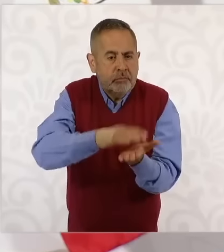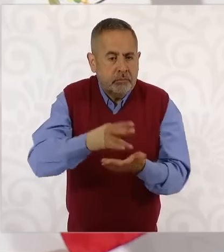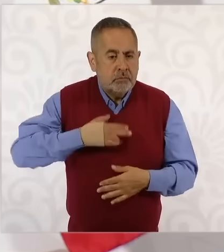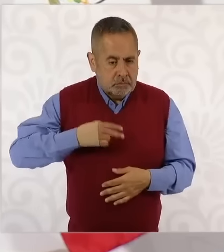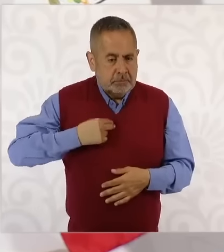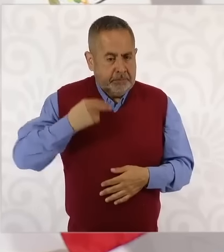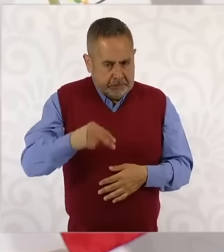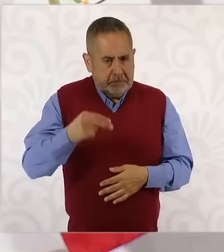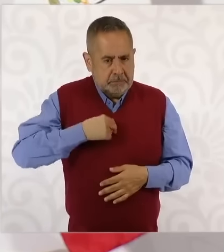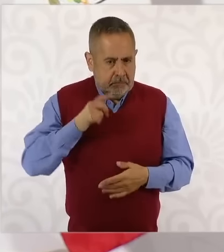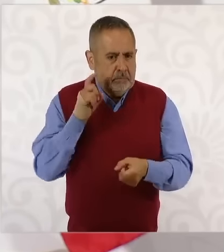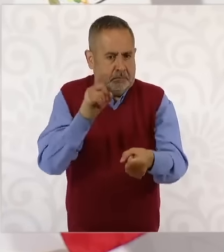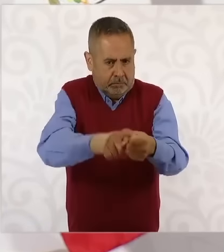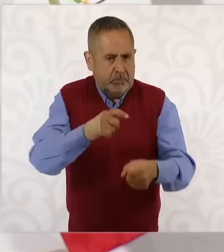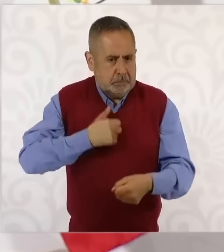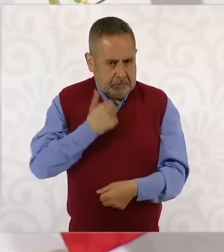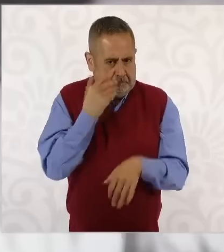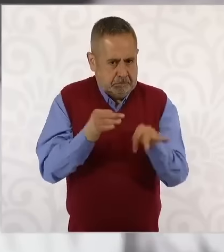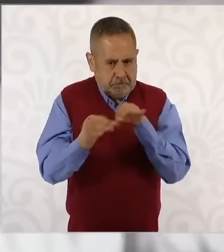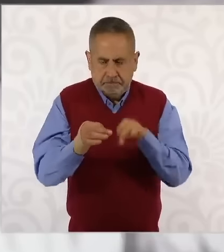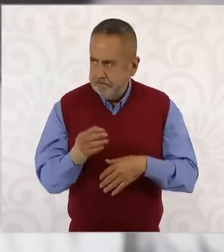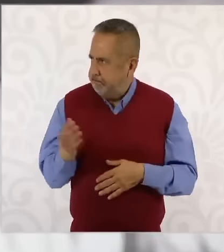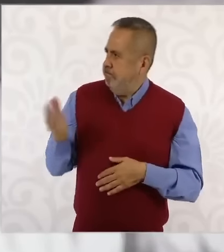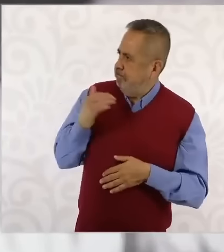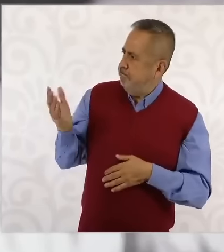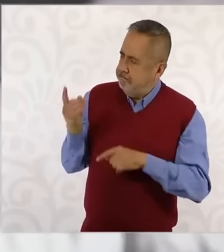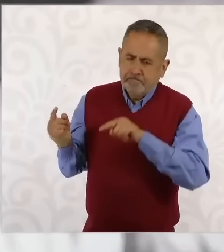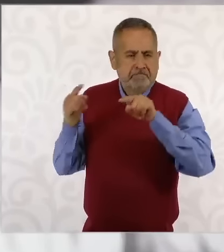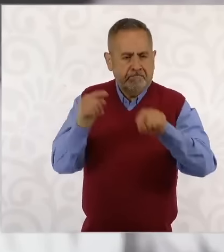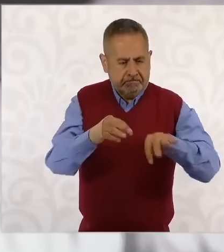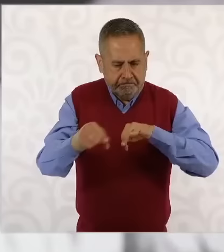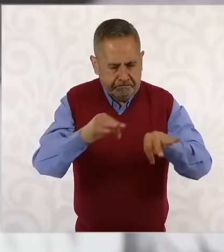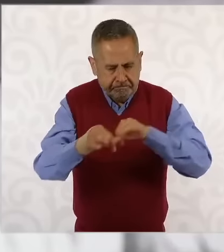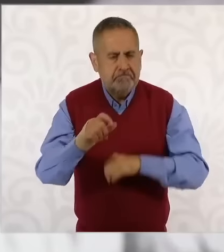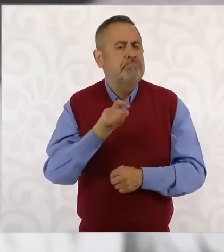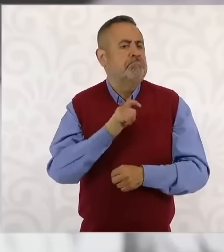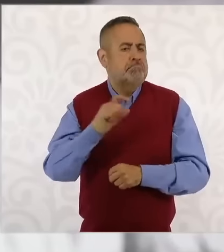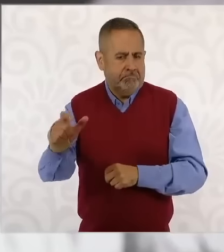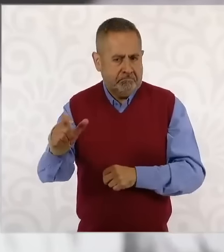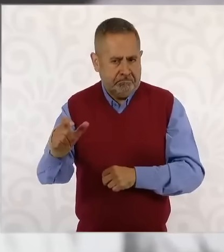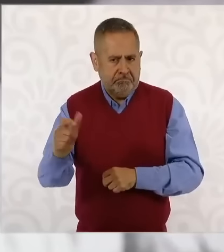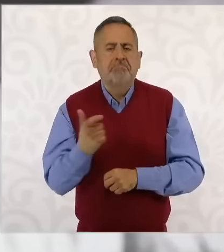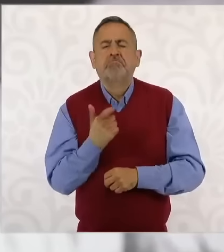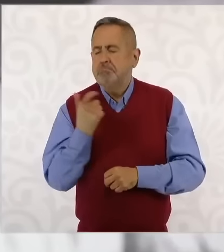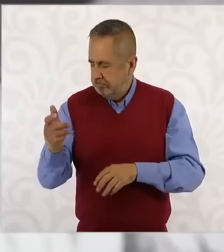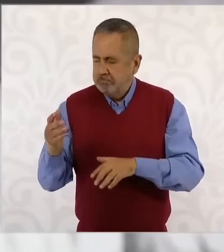14 para Álamo para que los jóvenes también ayuden en la recuperación y sean parte del